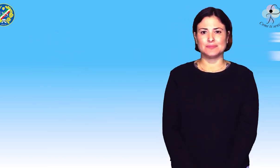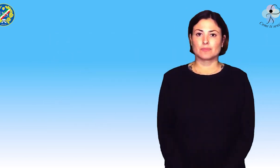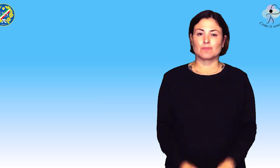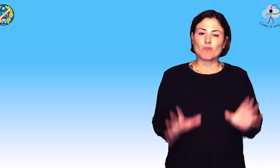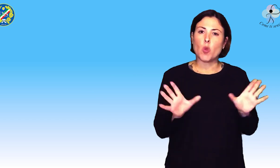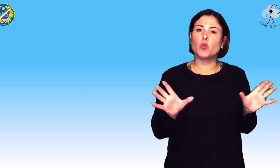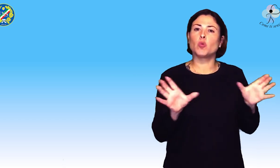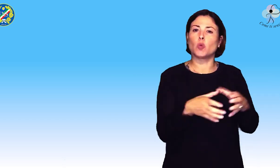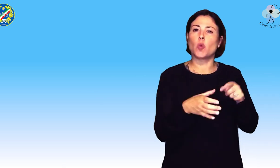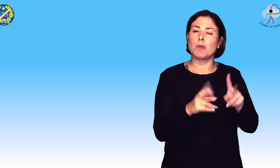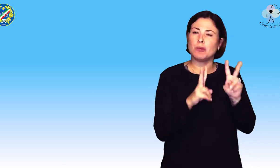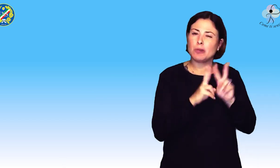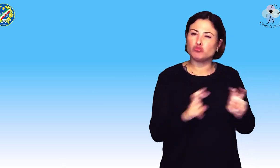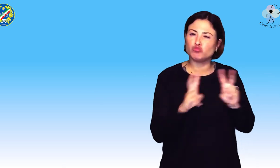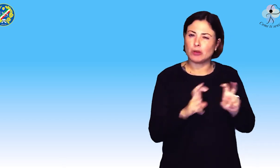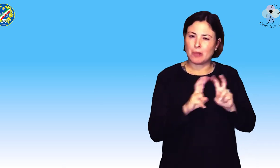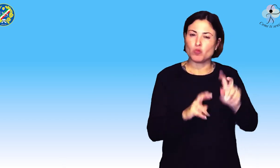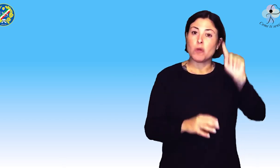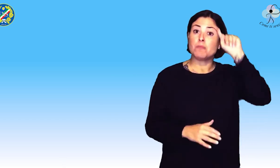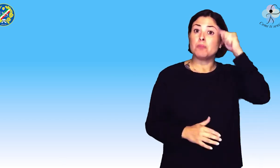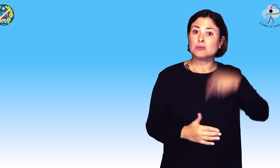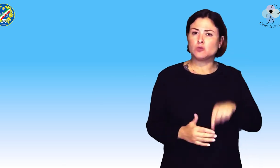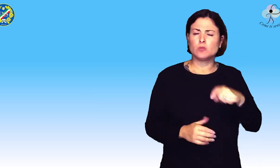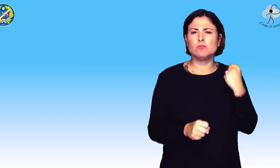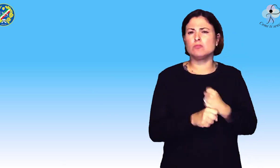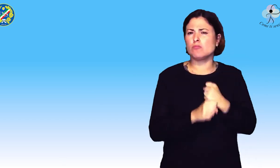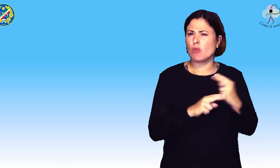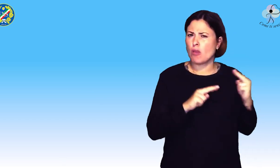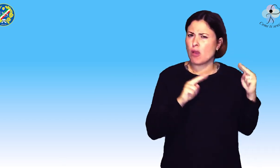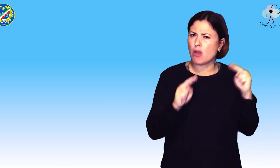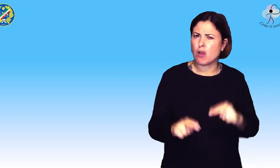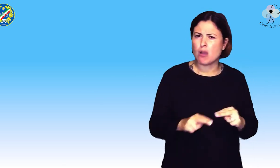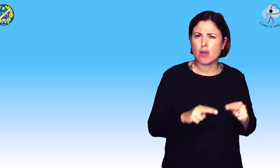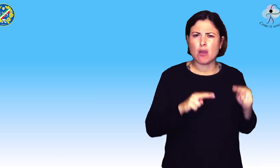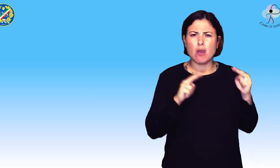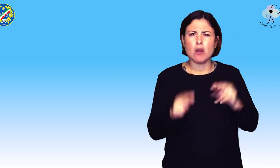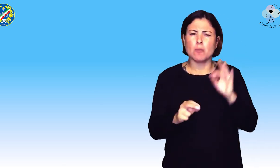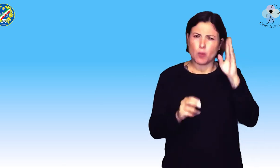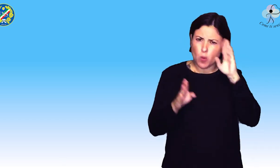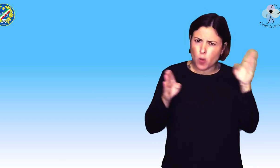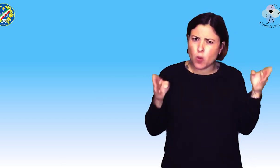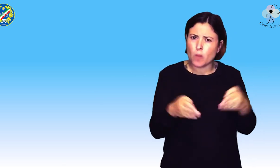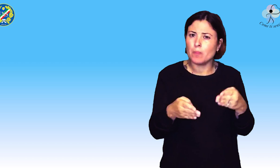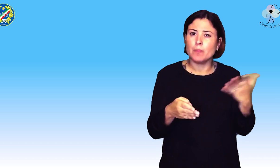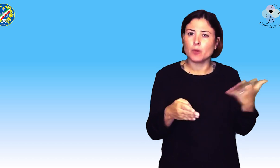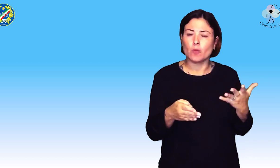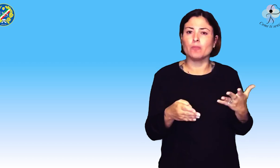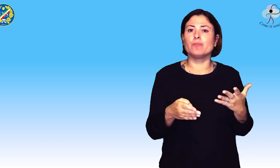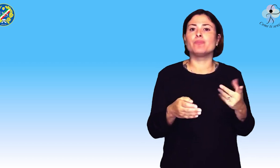Un’équipe di ricercatori psicologi opera da anni trasversalmente su tutte le tematiche